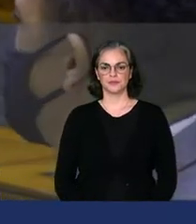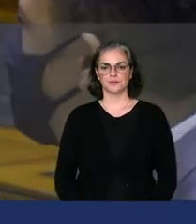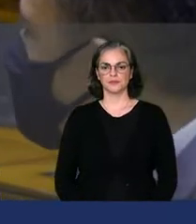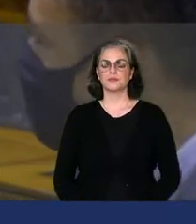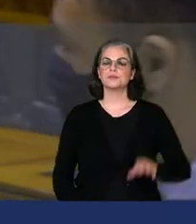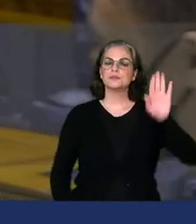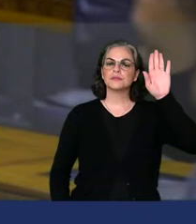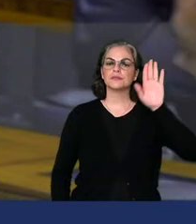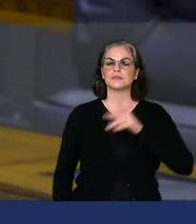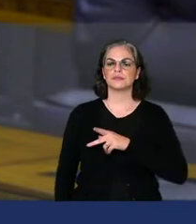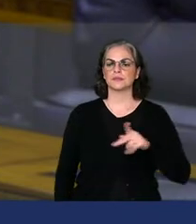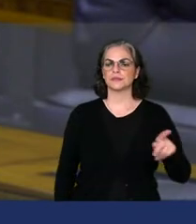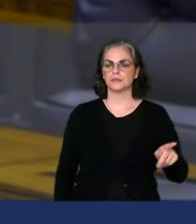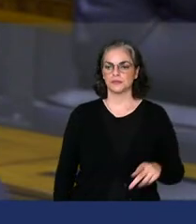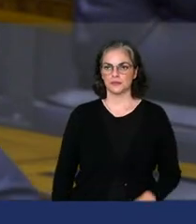É PELO PL. -- [DEPUTADO]: